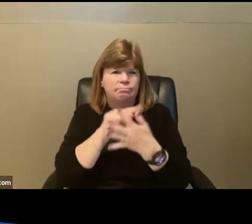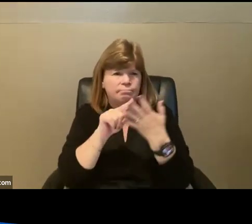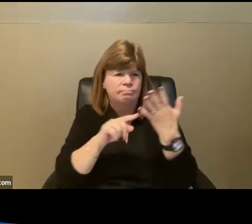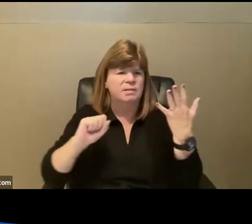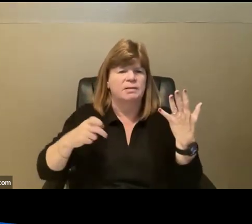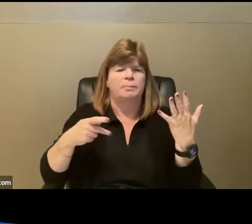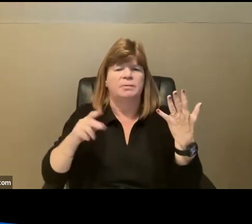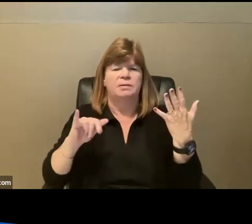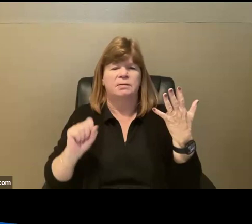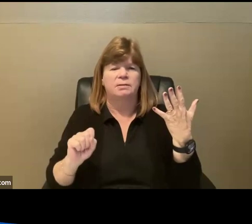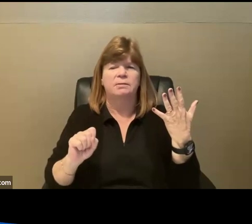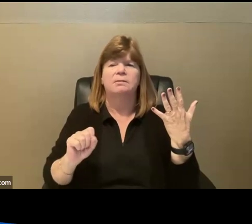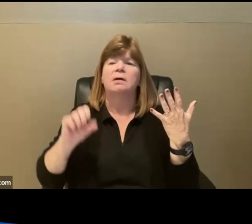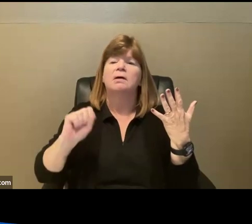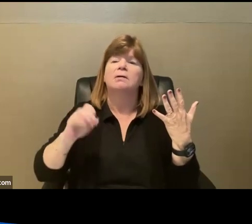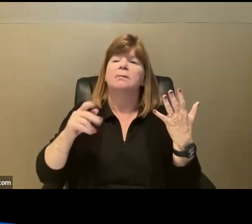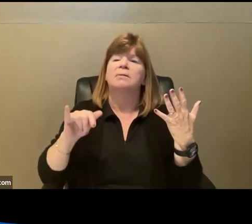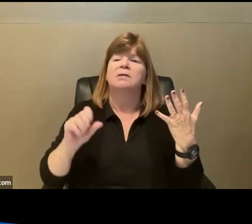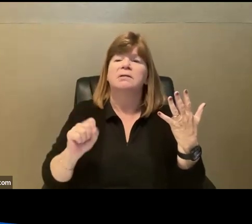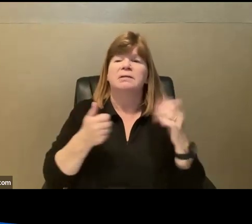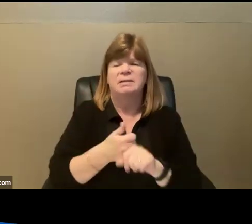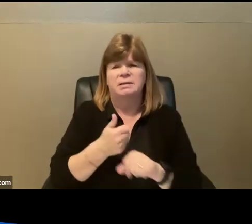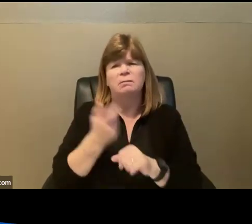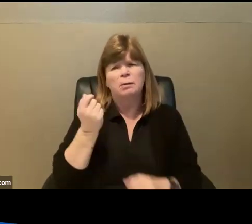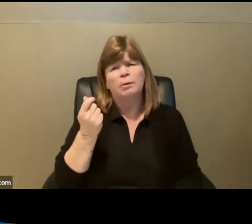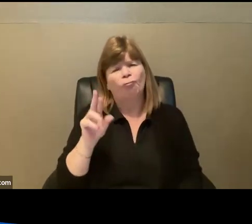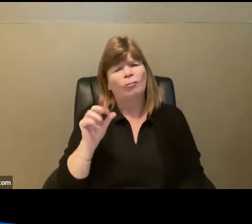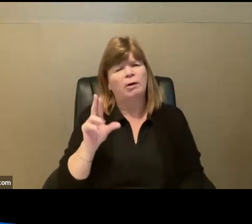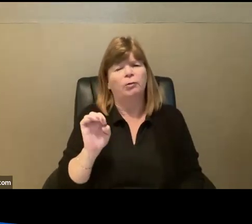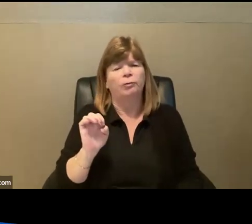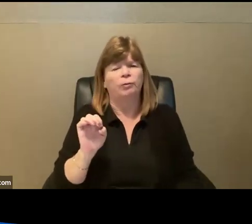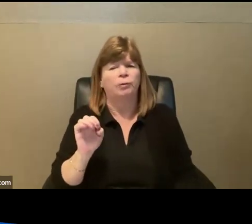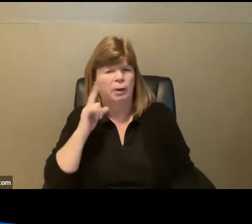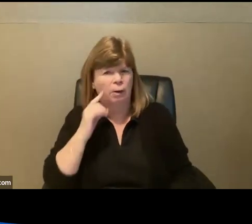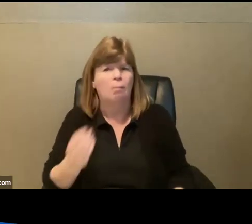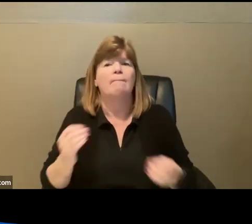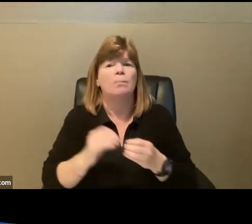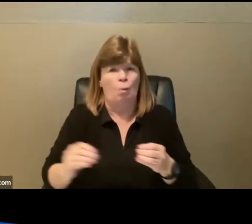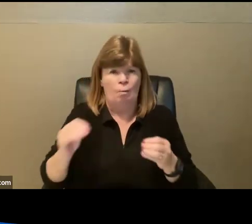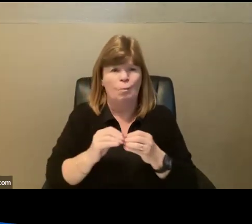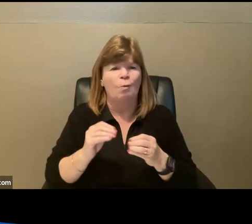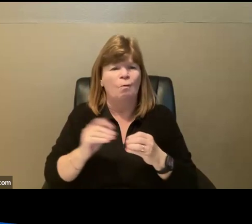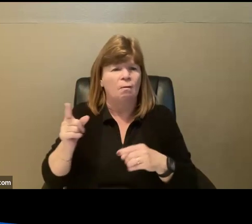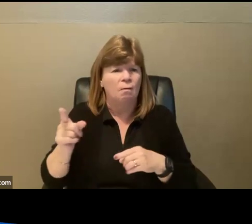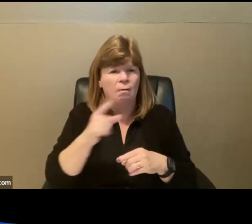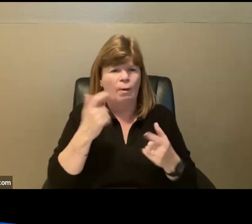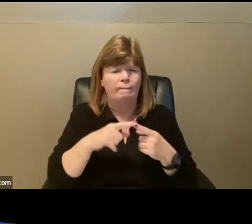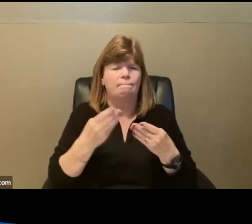Ahora, la sepsis es algo raro. Estamos escuchando mucho más acerca de ella porque es una notificación de salud pública.